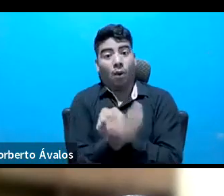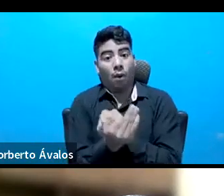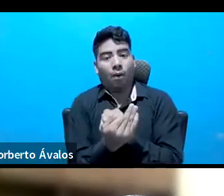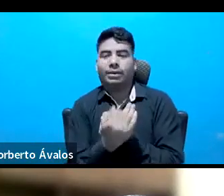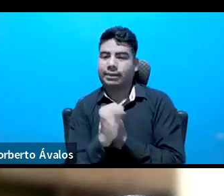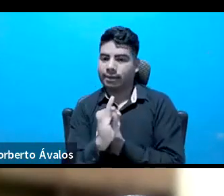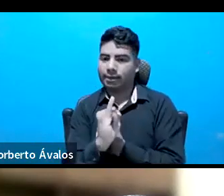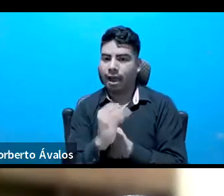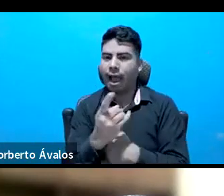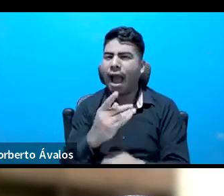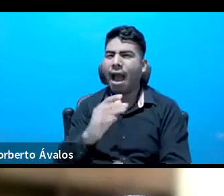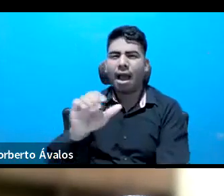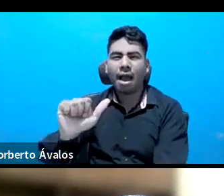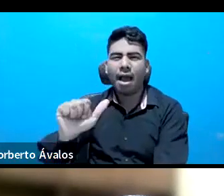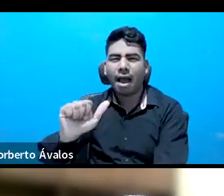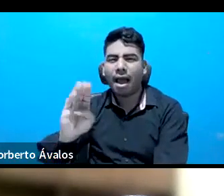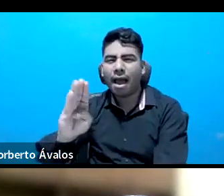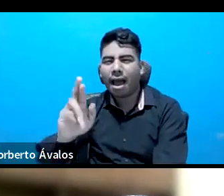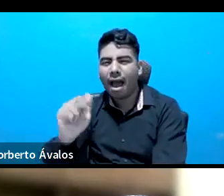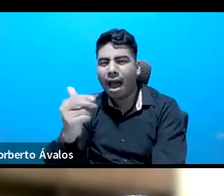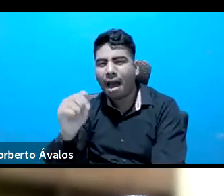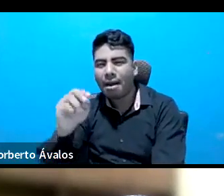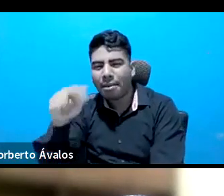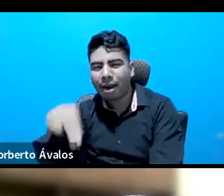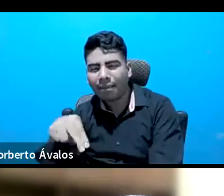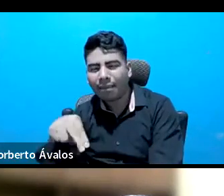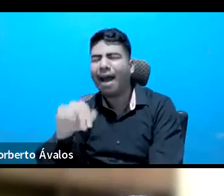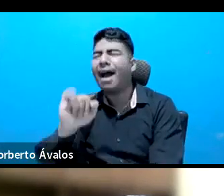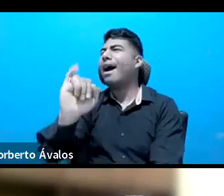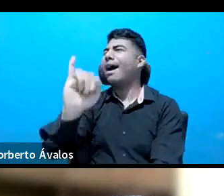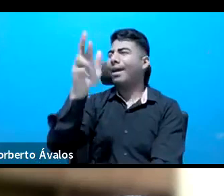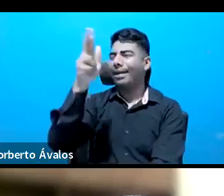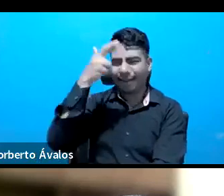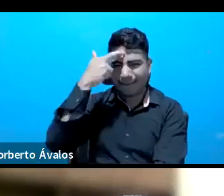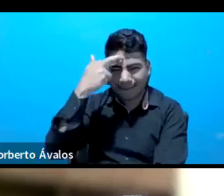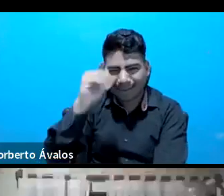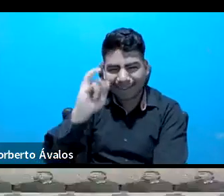pase a y Hay, por cierto, Abraham por cierto, Abraham, sí, me acuerdo de ti.